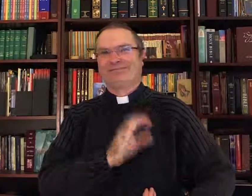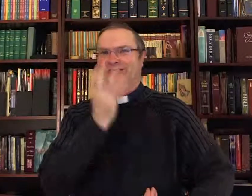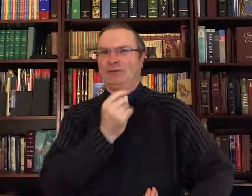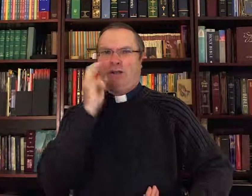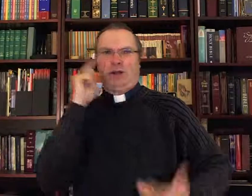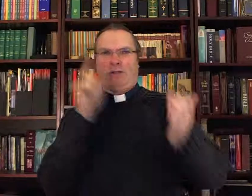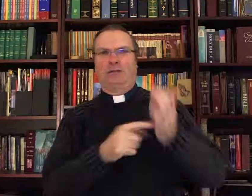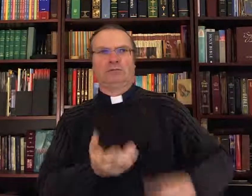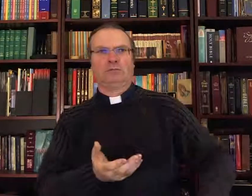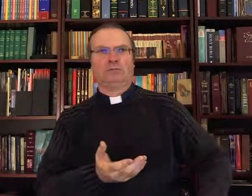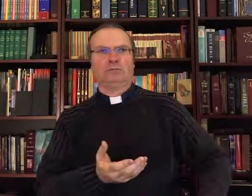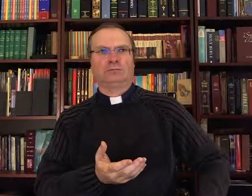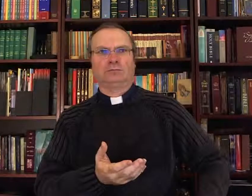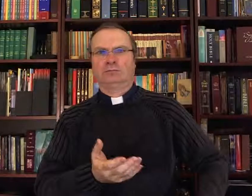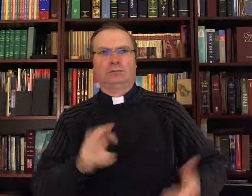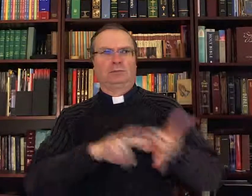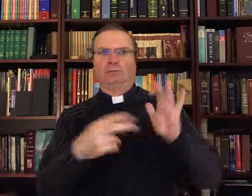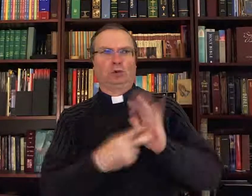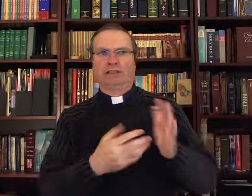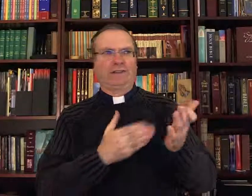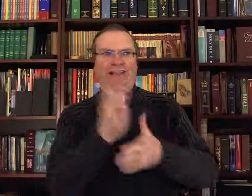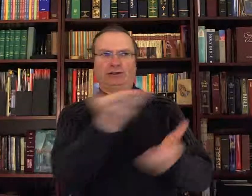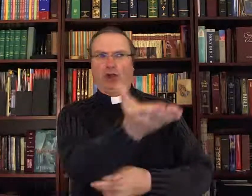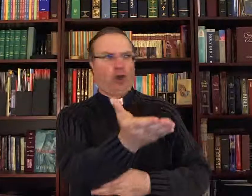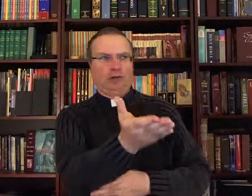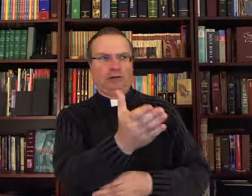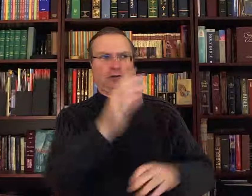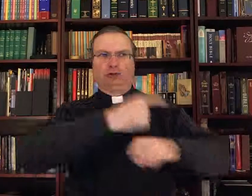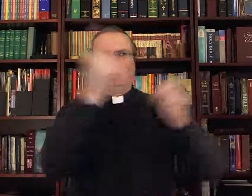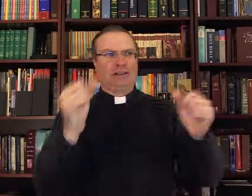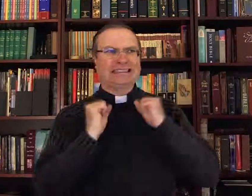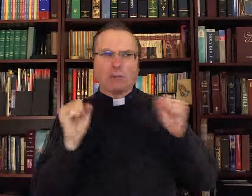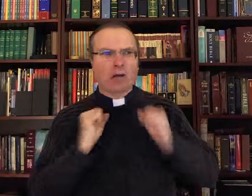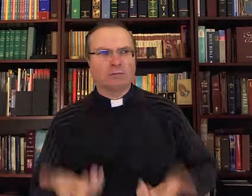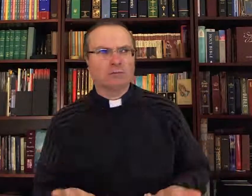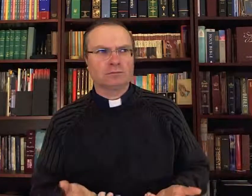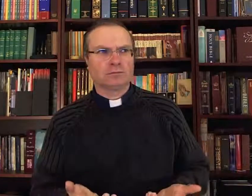Les Juifs le remarque; il t’est pas permis de faire cela le jour du sabbat!